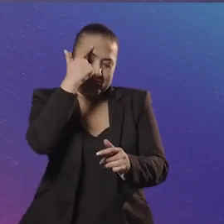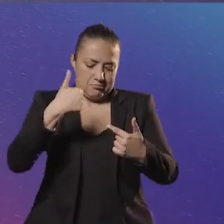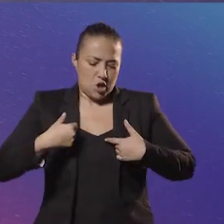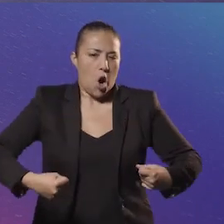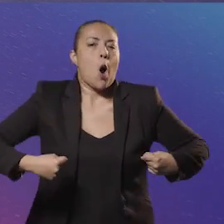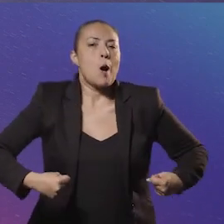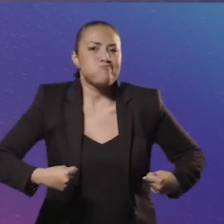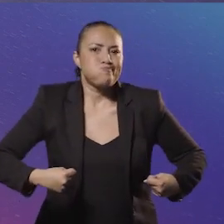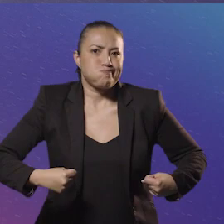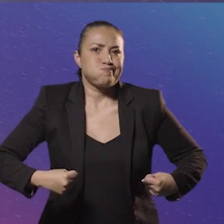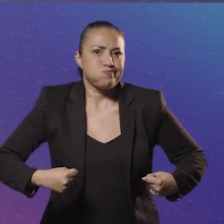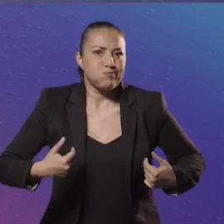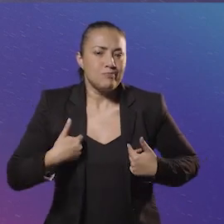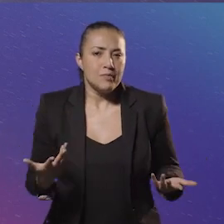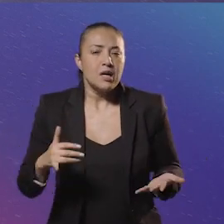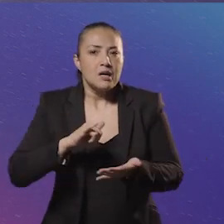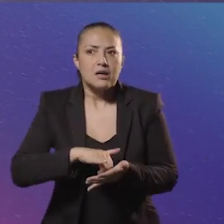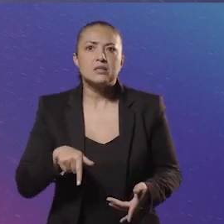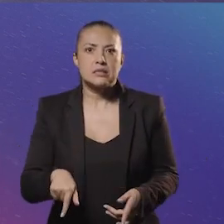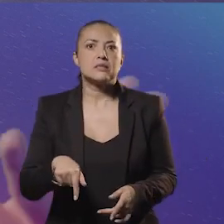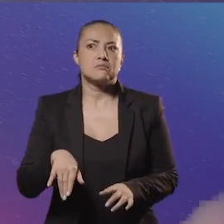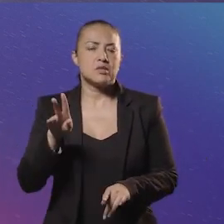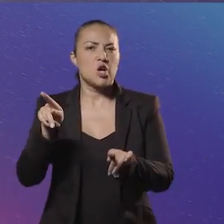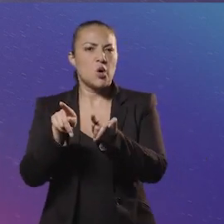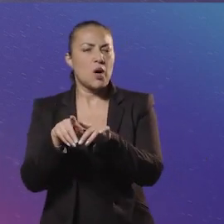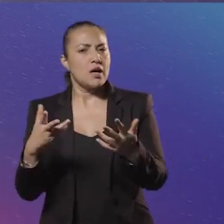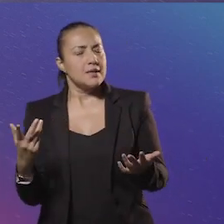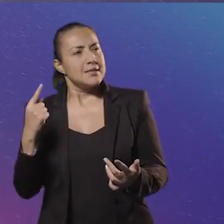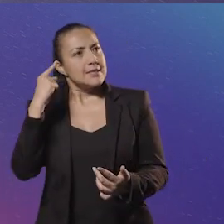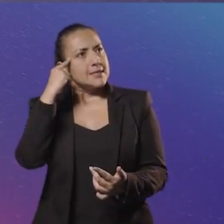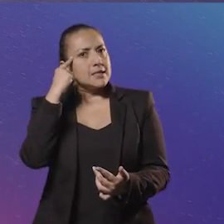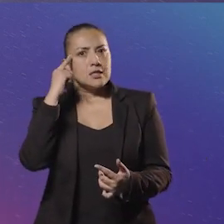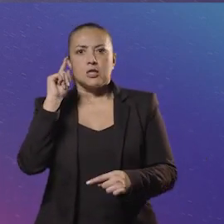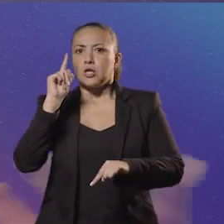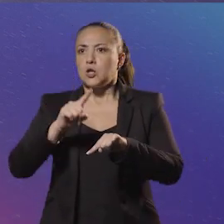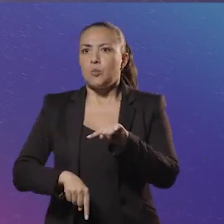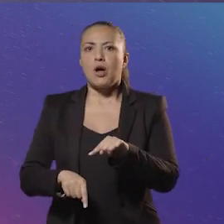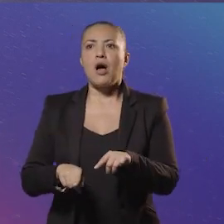Y ahí digamos que nosotras hacemos un ejercicio también muy crítico, de decir como no podemos seguir